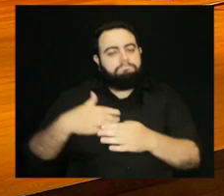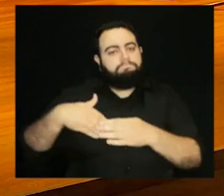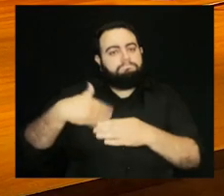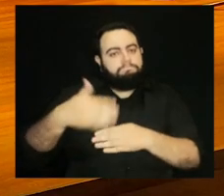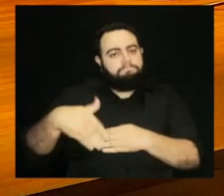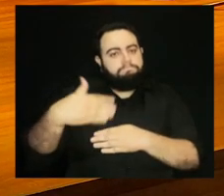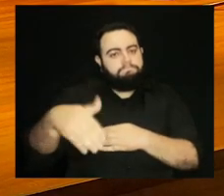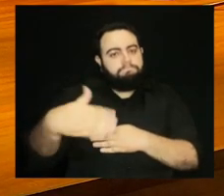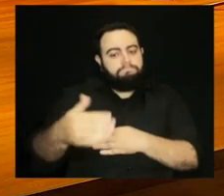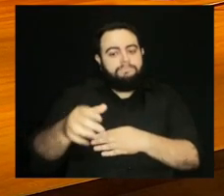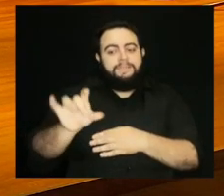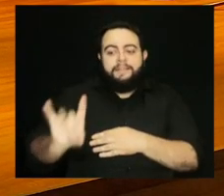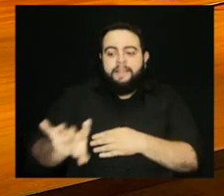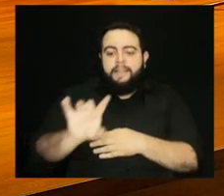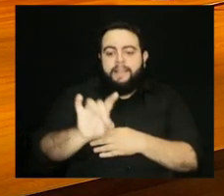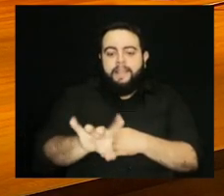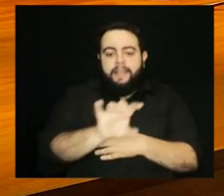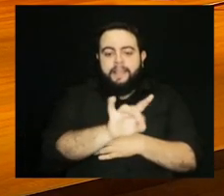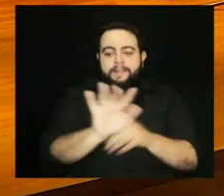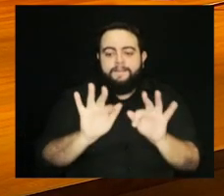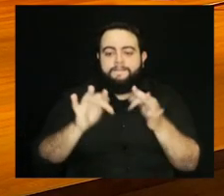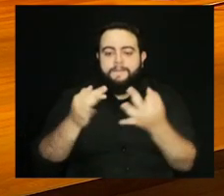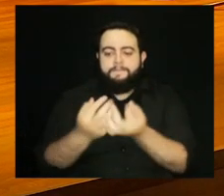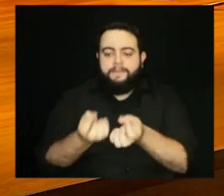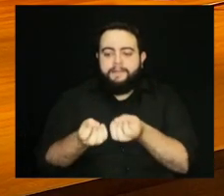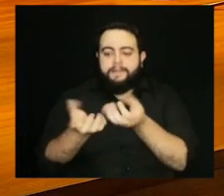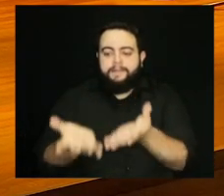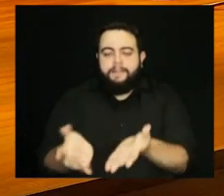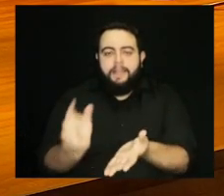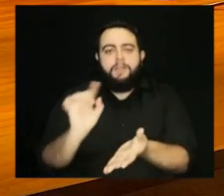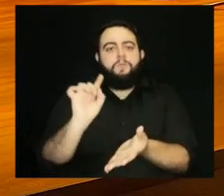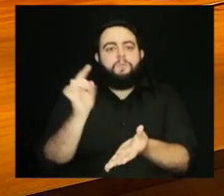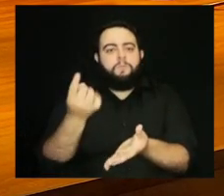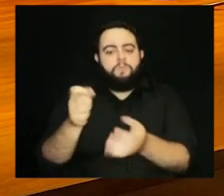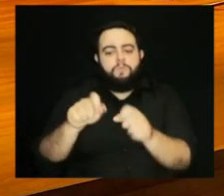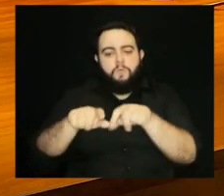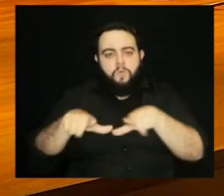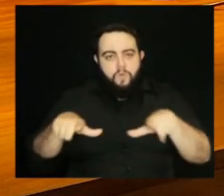um, cada família de açorianos um quarto de légua em quadro (como tem um livro do Assis Brasil